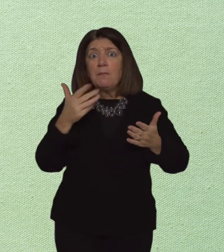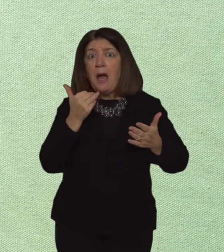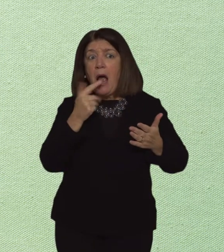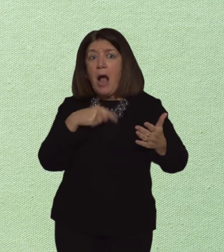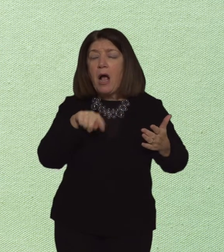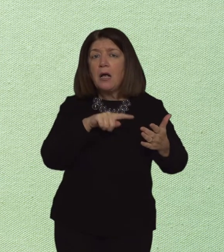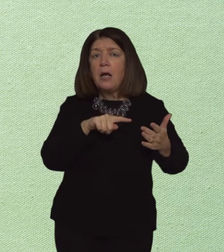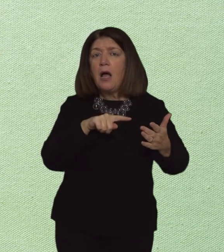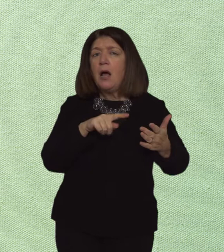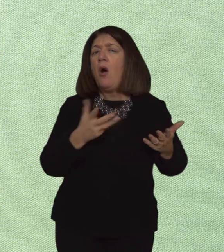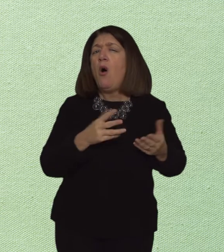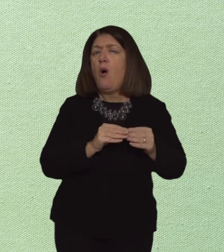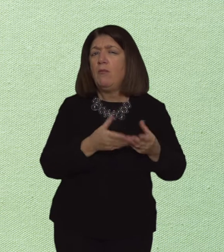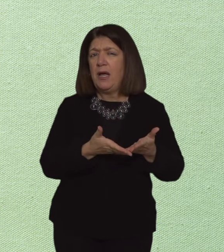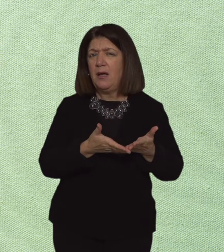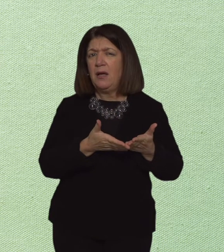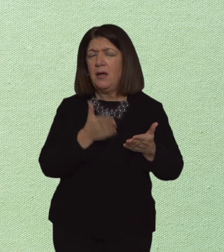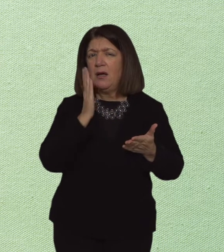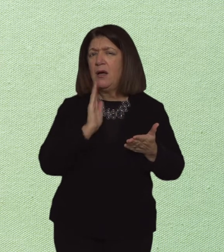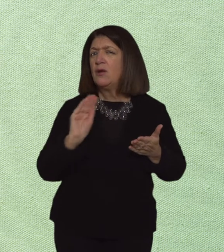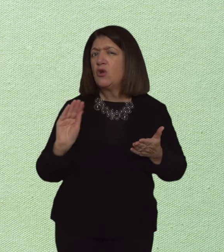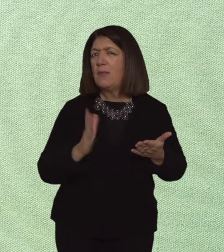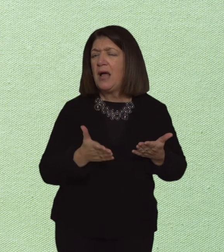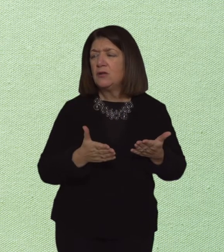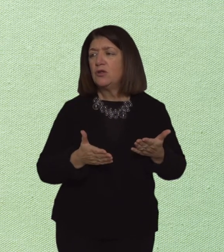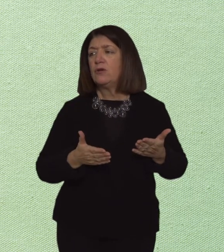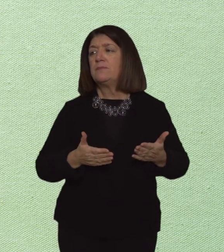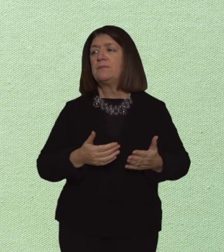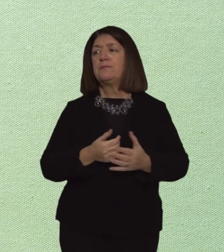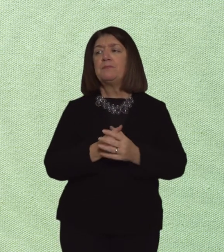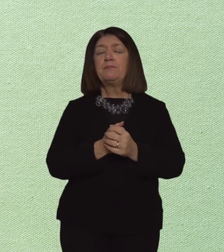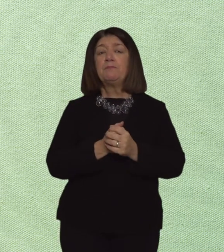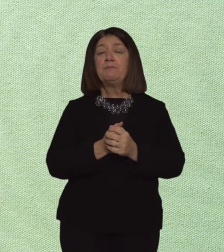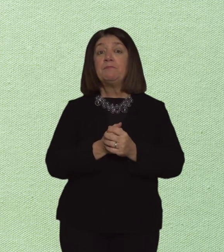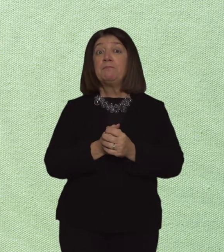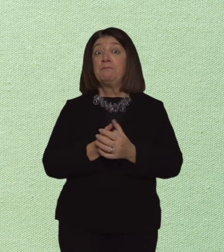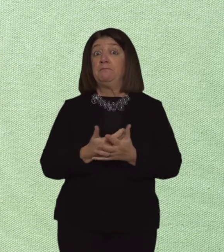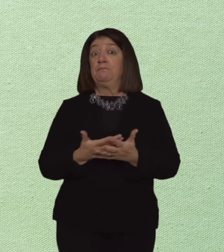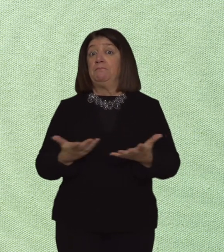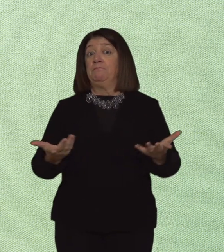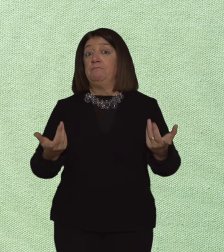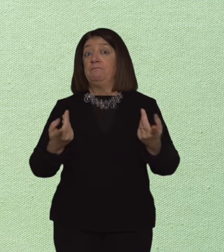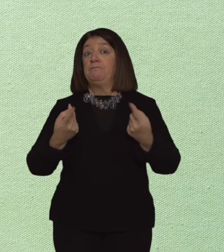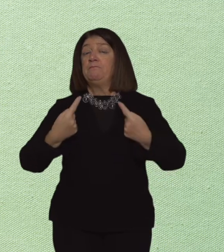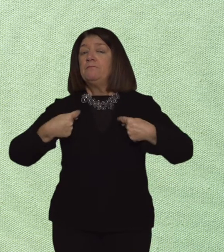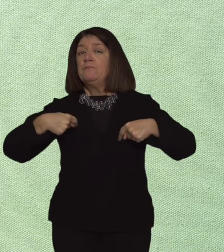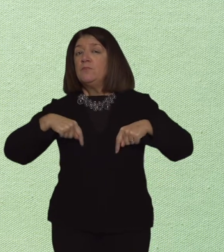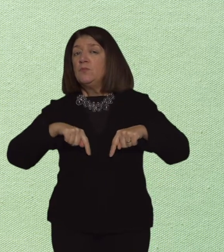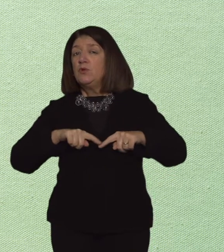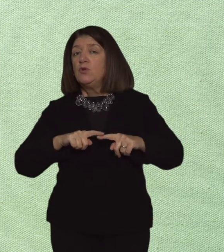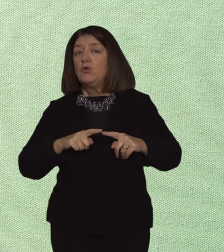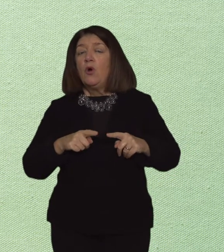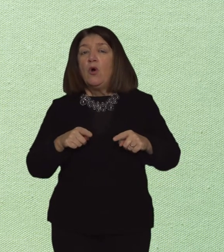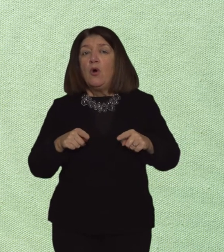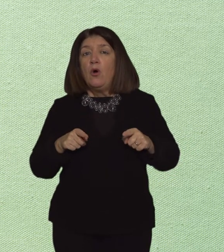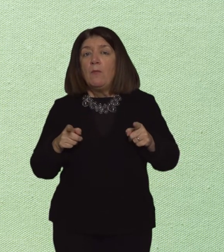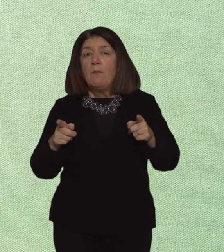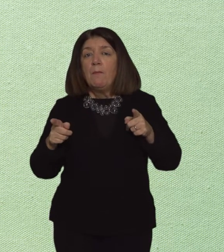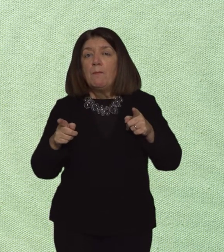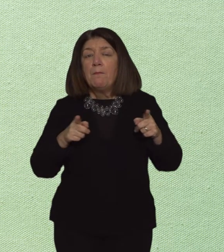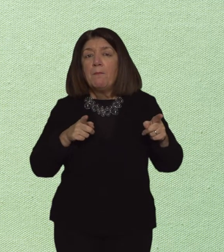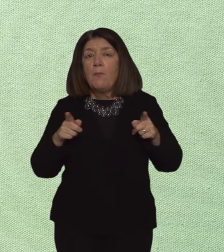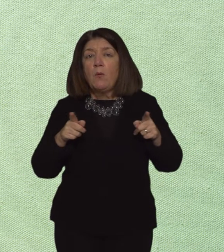Ma allora, noi veniamo da, in questo momento, da una delle maggiori crisi istituzionali